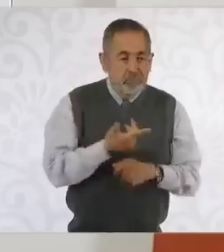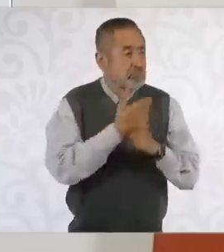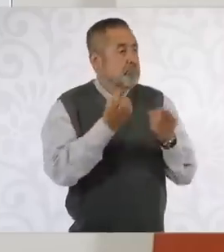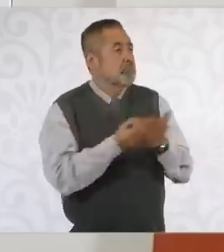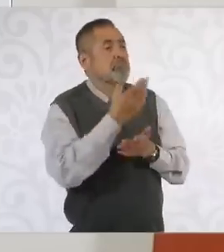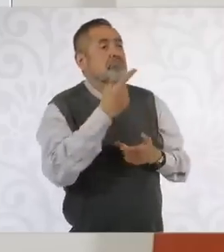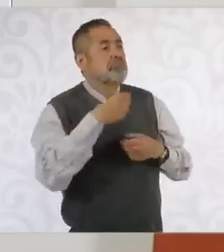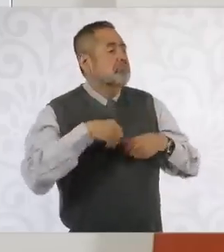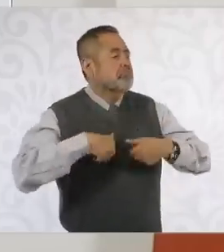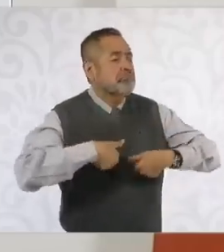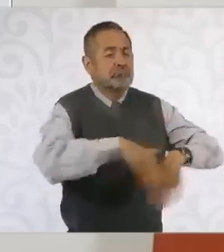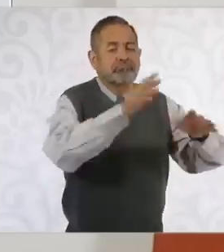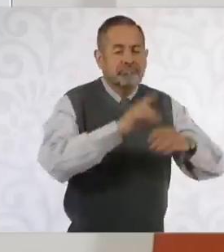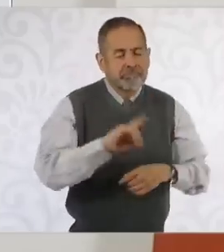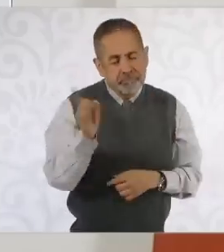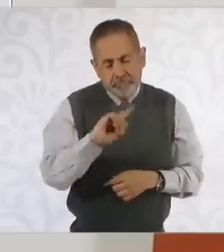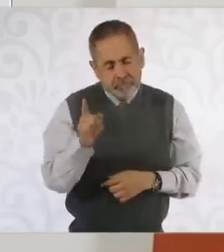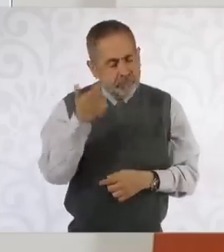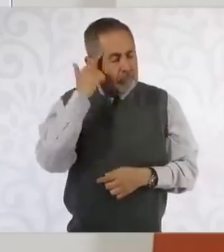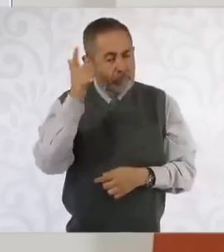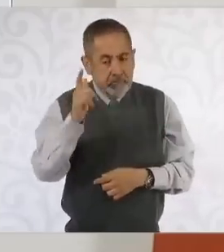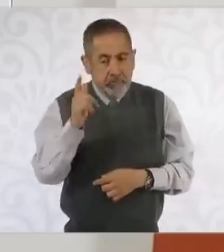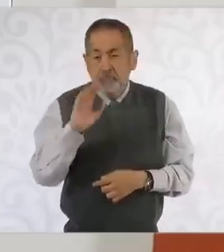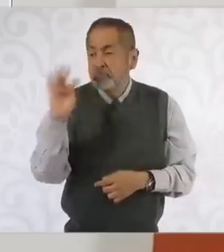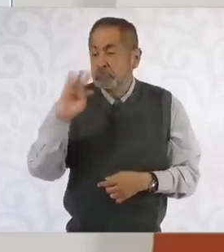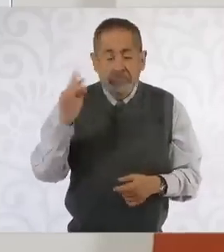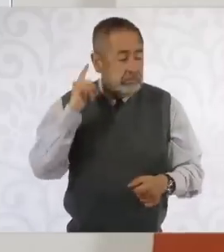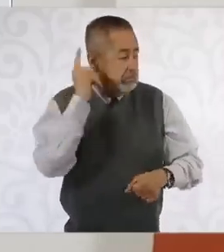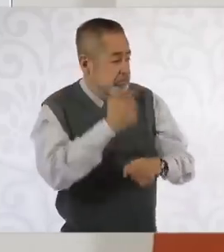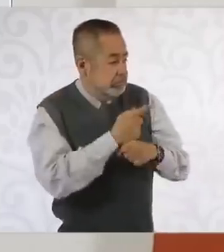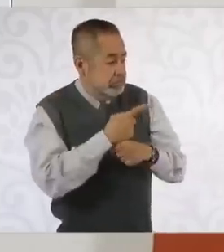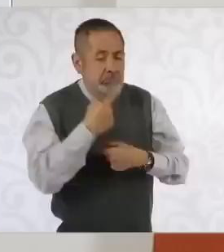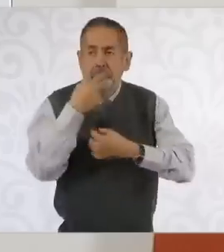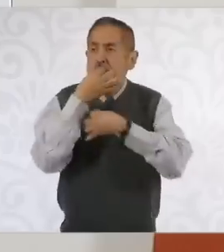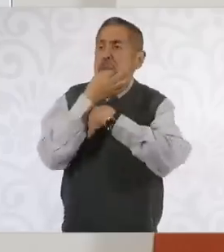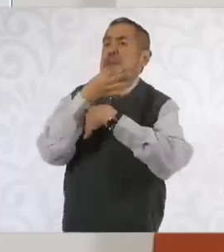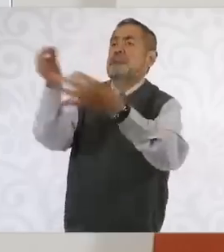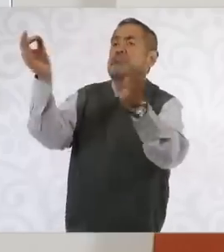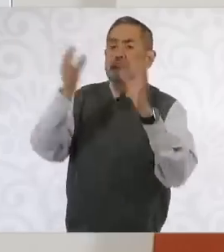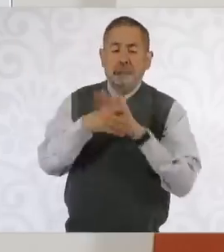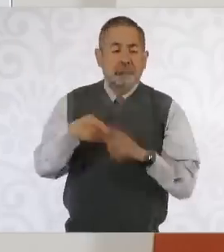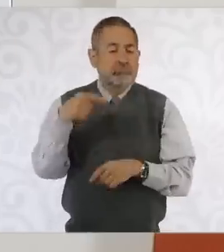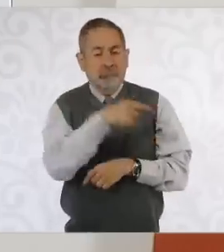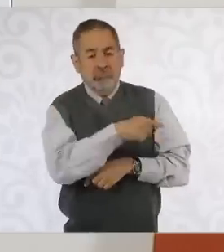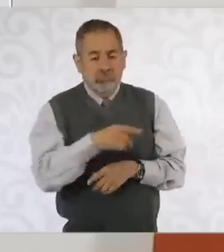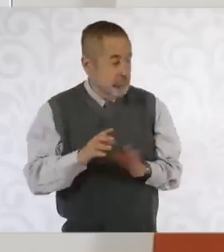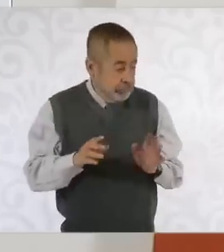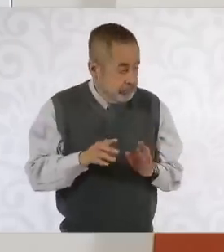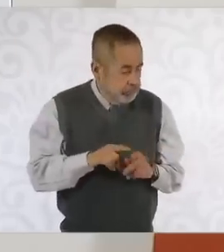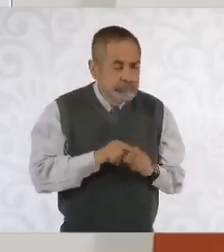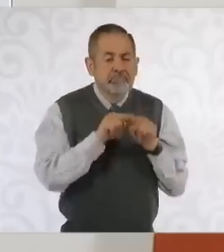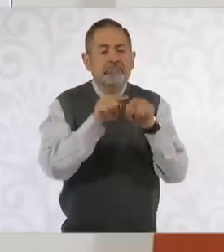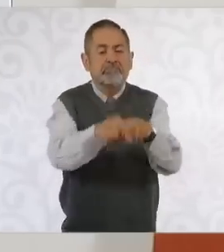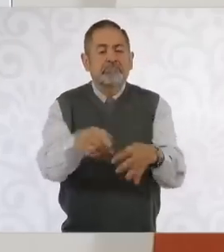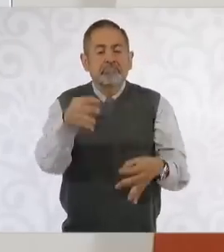importante hacerlo públicamente y si no pues se trabaja también con tribunales locales que